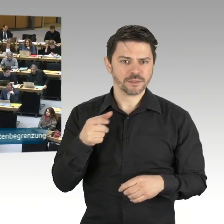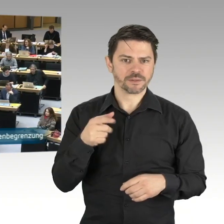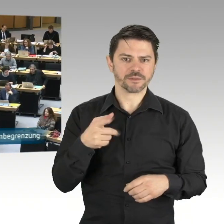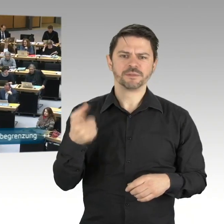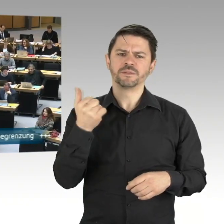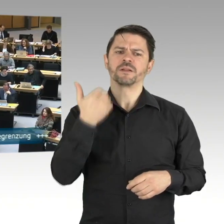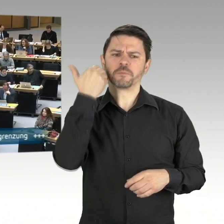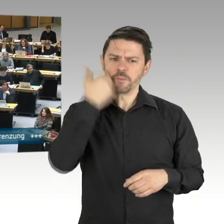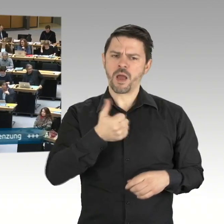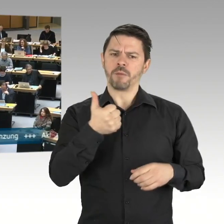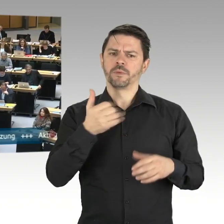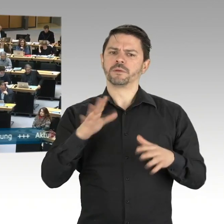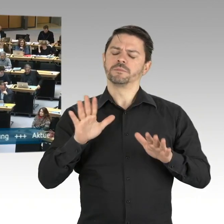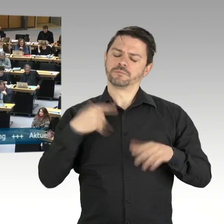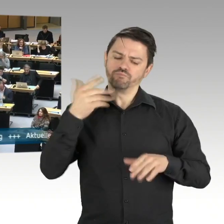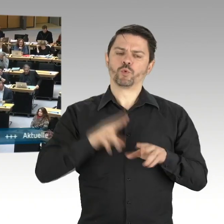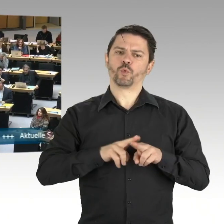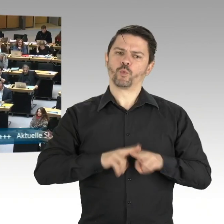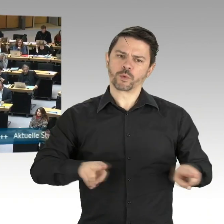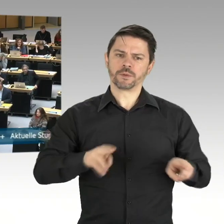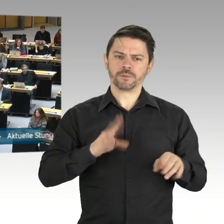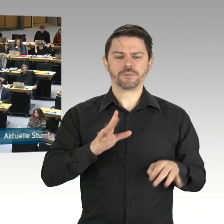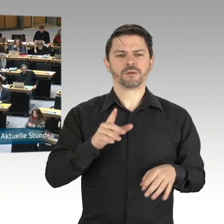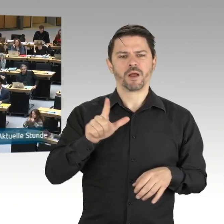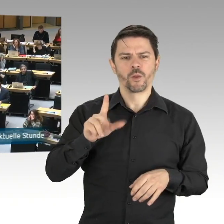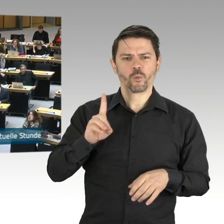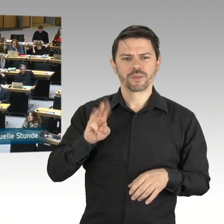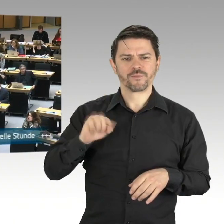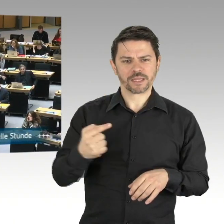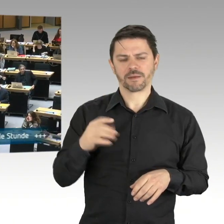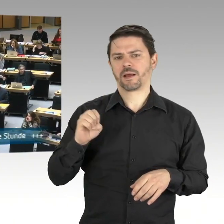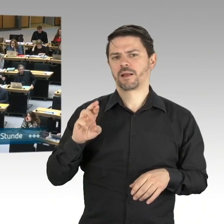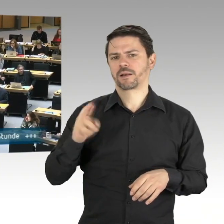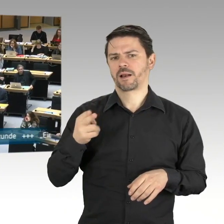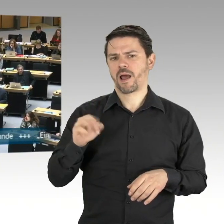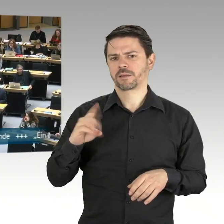haben wir in Berlin als rot-rot-grüne Koalition das Heft des Handelns in die Hand genommen